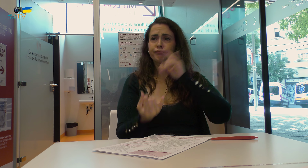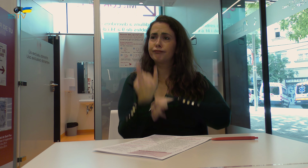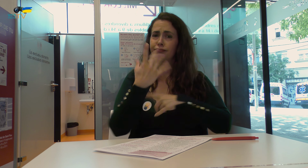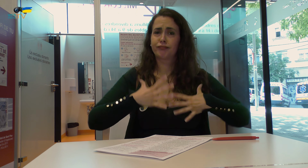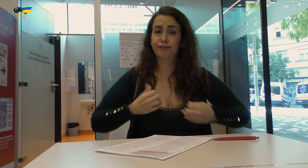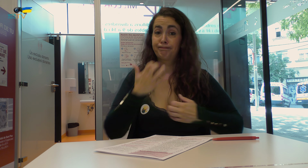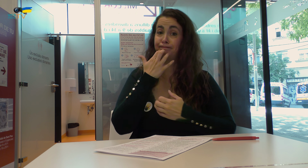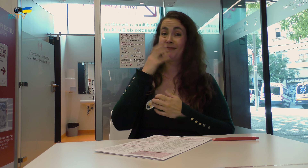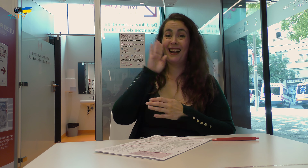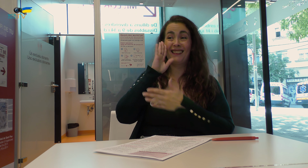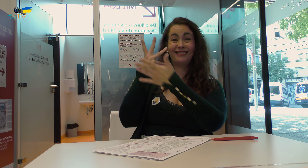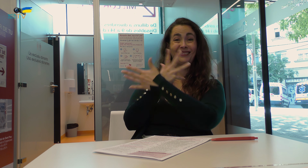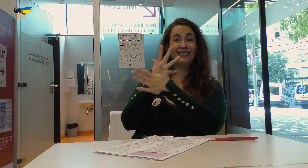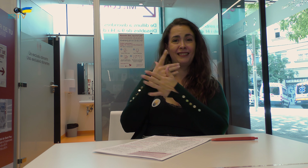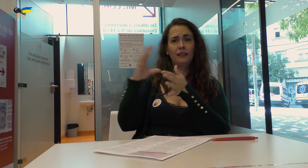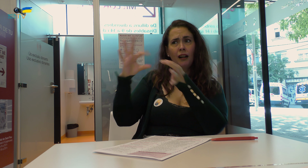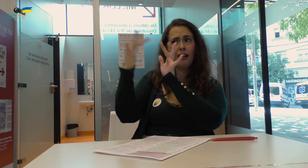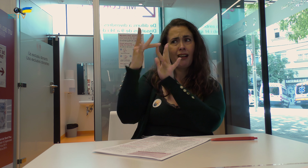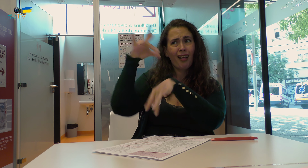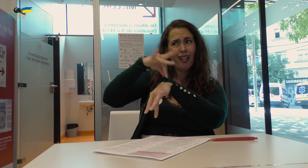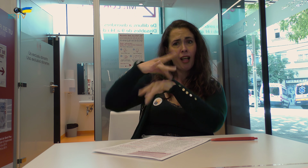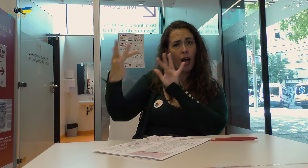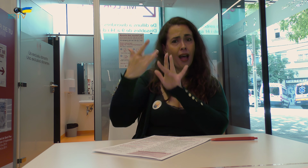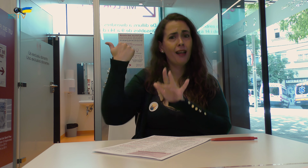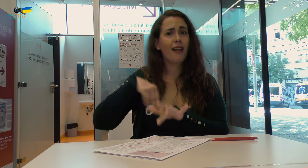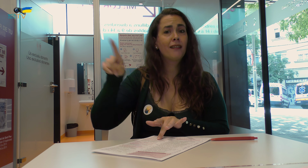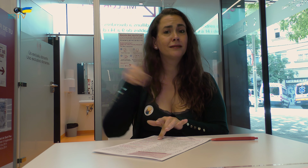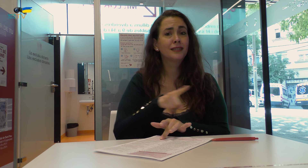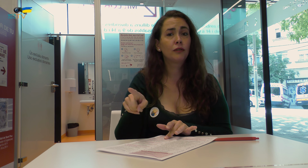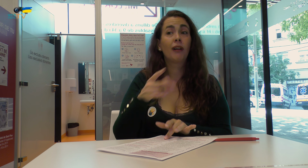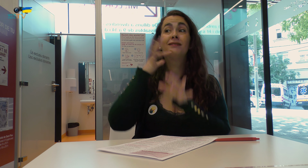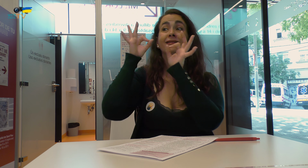com per exemple, la pregunta que heu vist abans que m’interpretaven, sobre si he estat en contacte